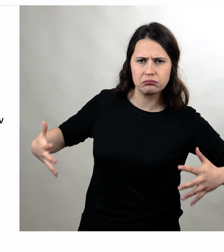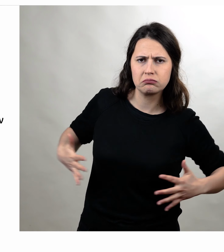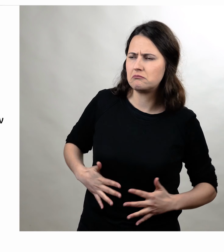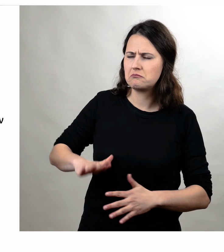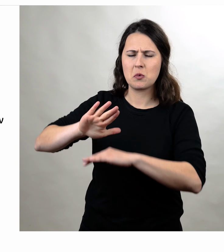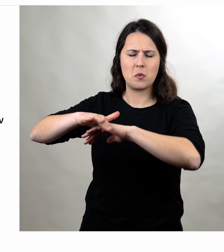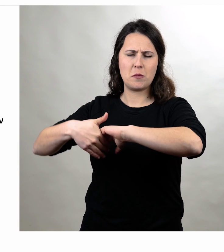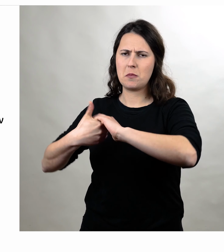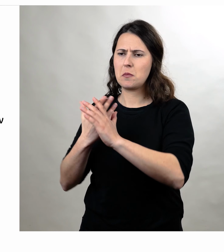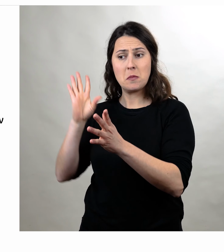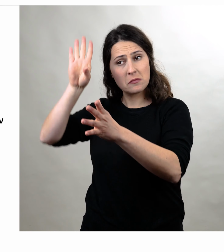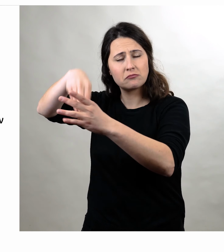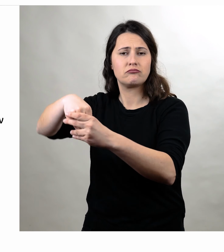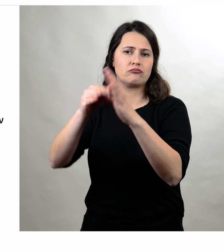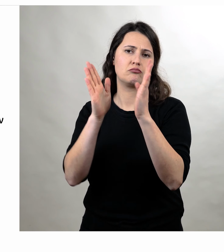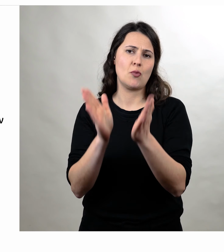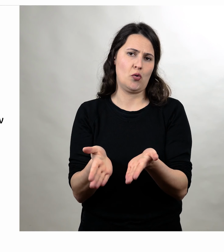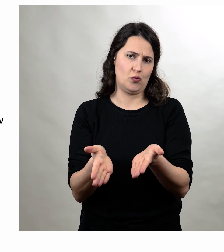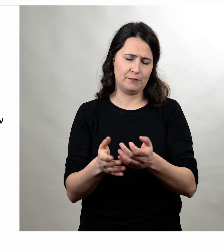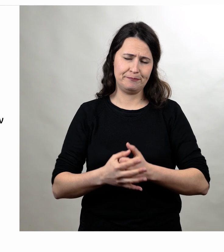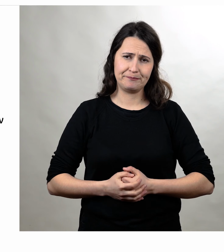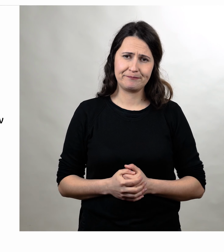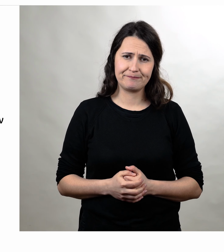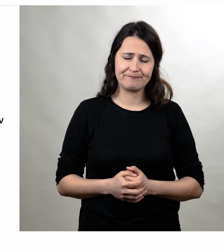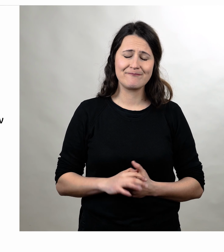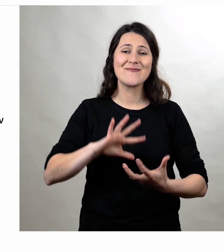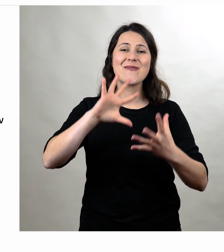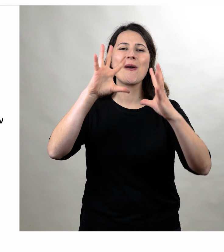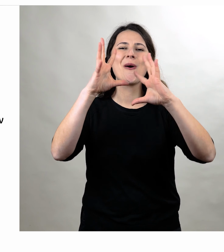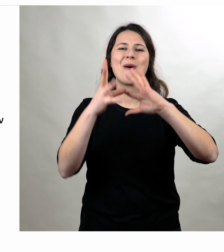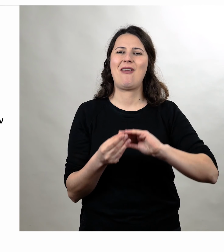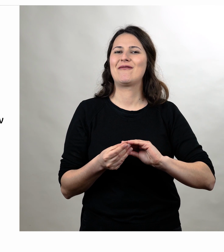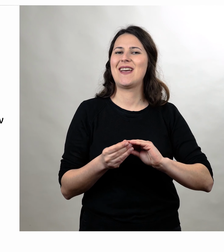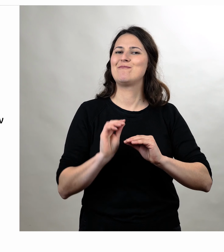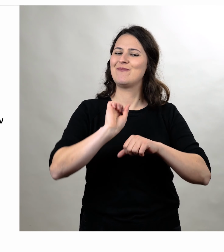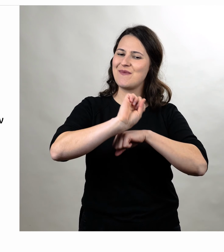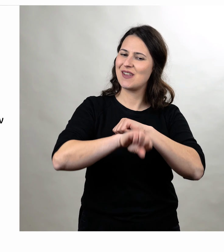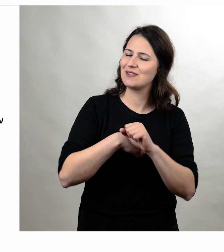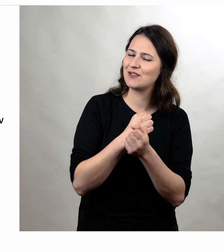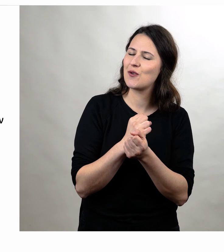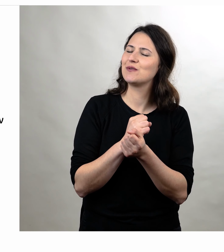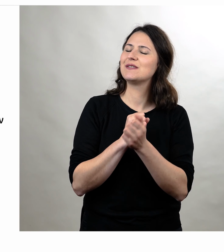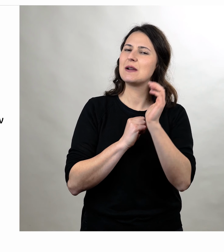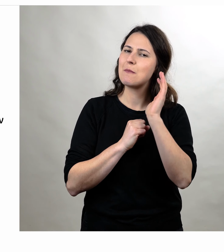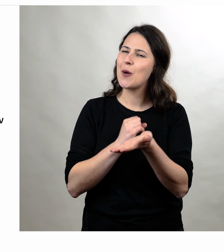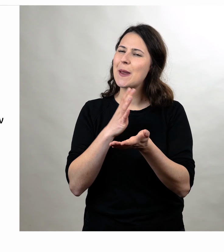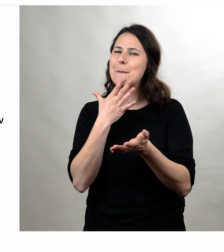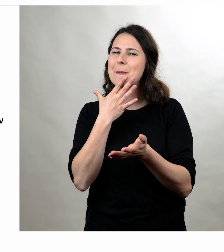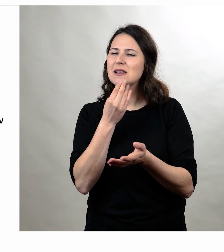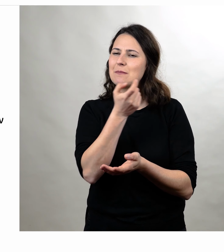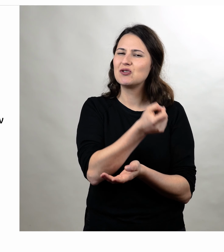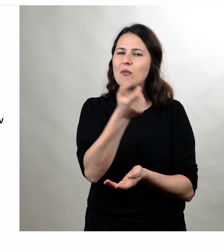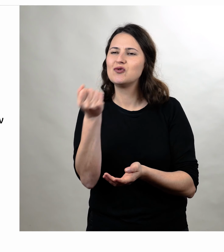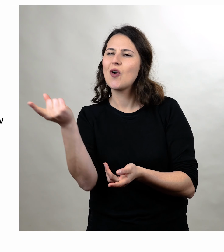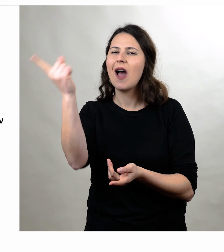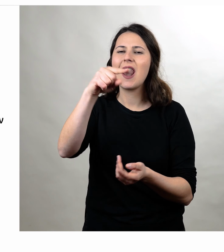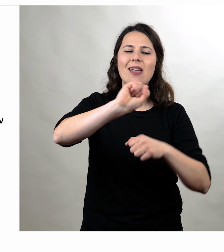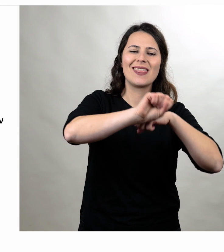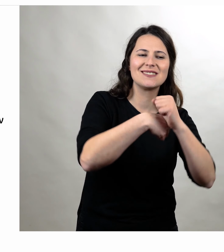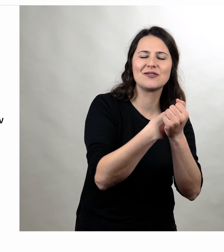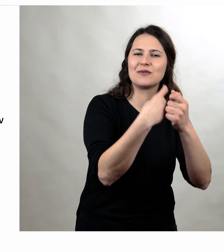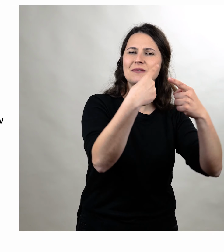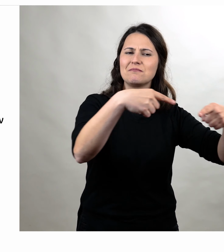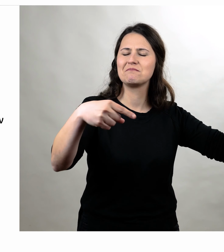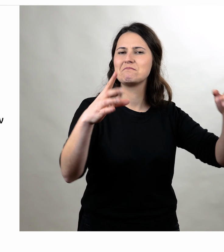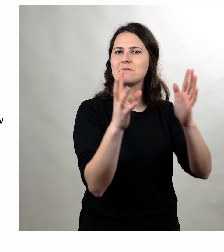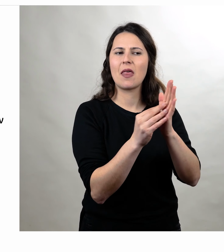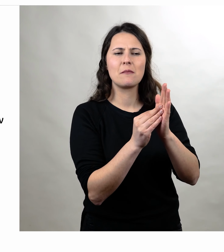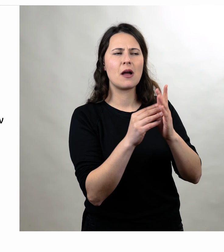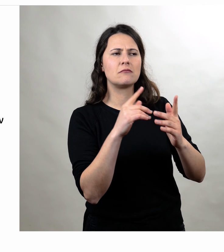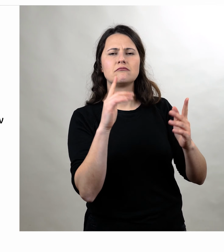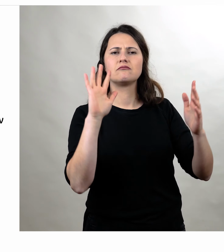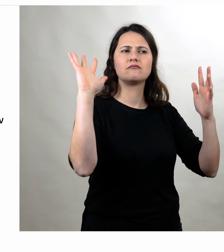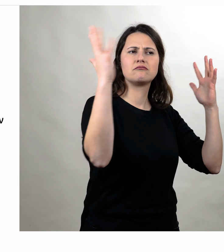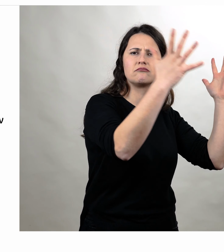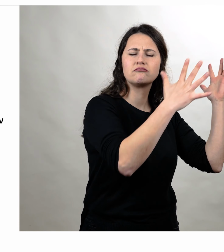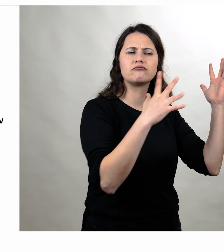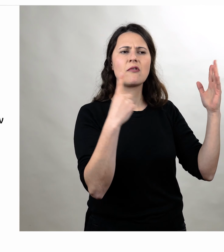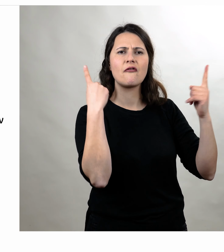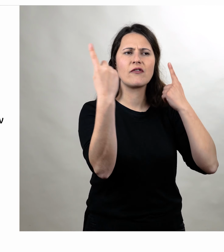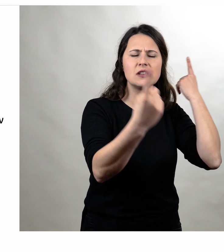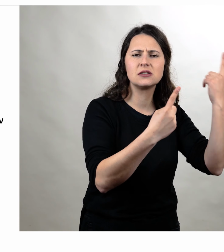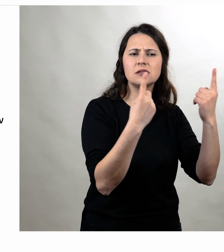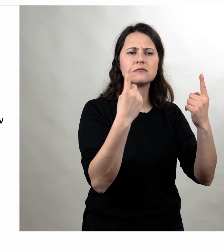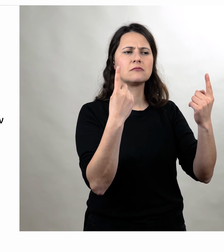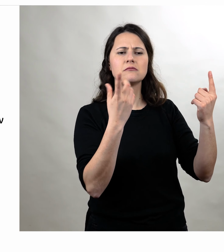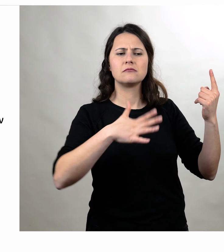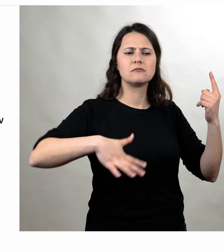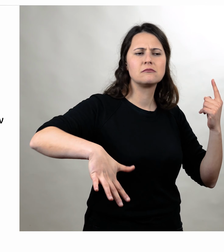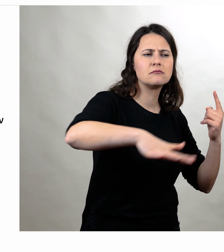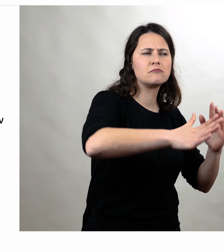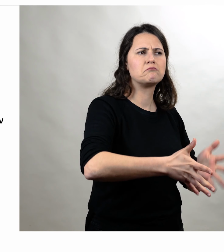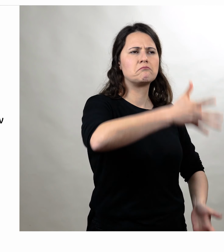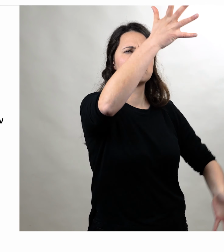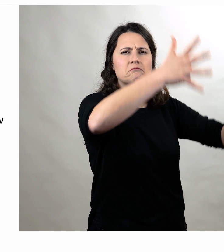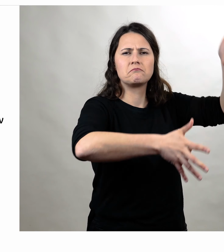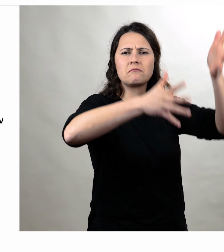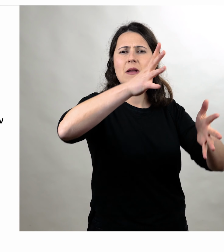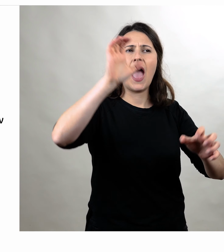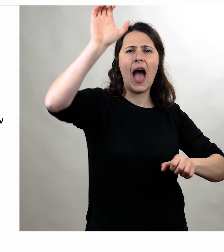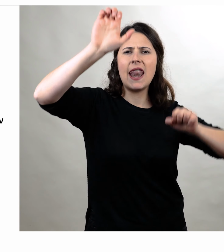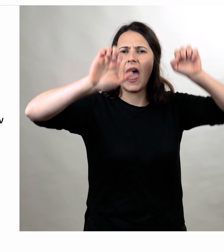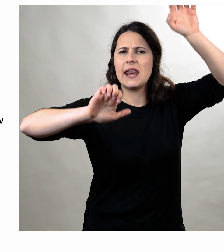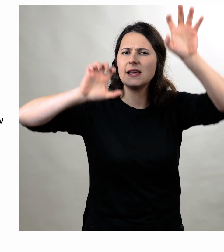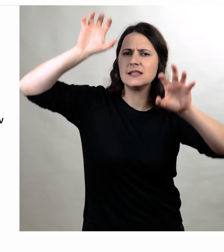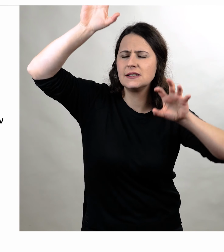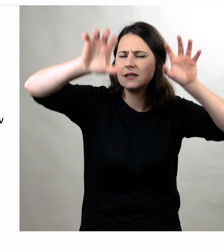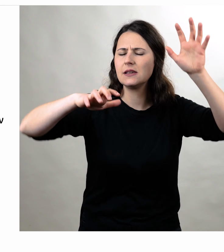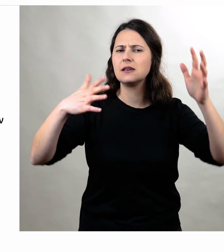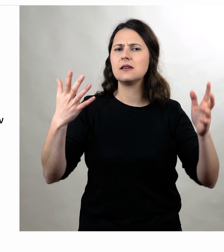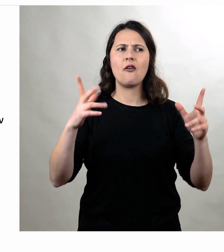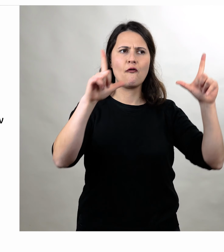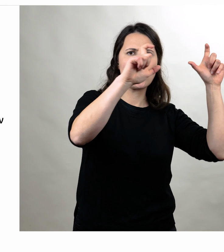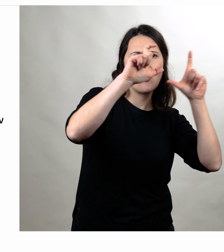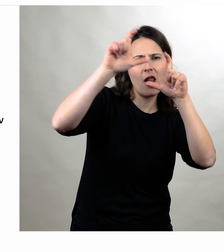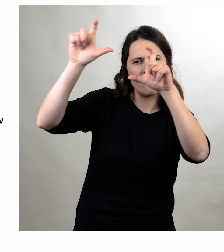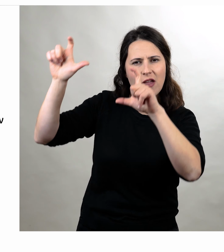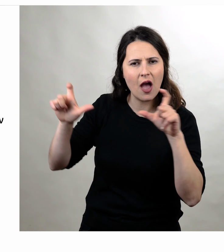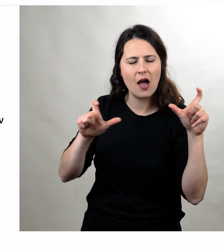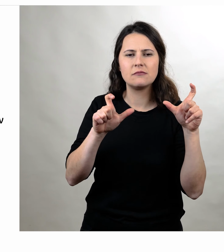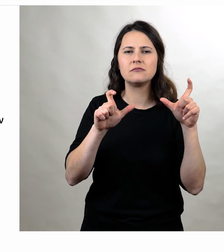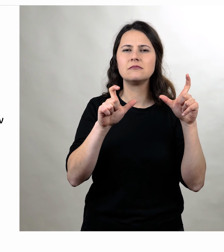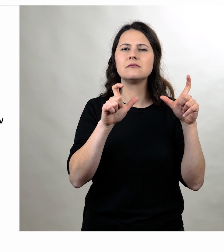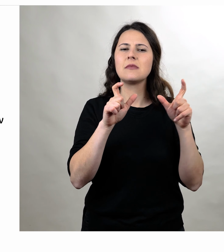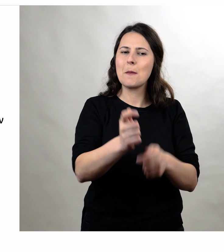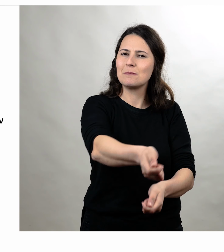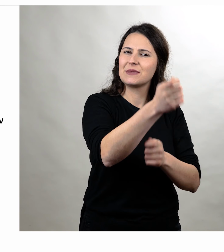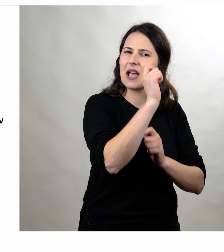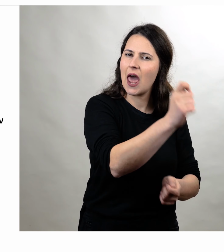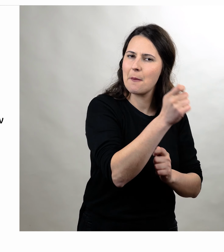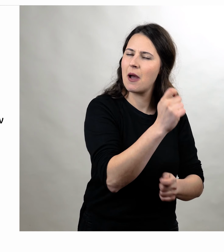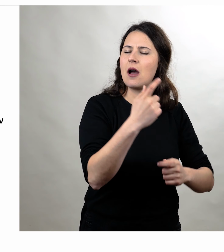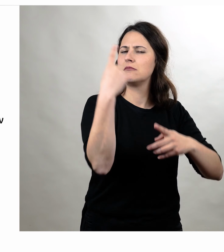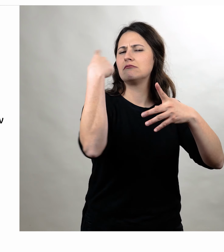Αυτές οι δραστηριότητες μπορούν να συνδυαστούν με πολλές άλλες δραστηριότητες όπως για παράδειγμα περιηγήσεις σε αξιοθέατα, αναρρίχηση, φωτογραφία, ψάρεμα κ.λ.π